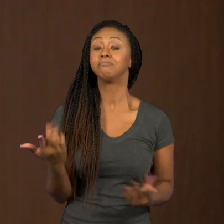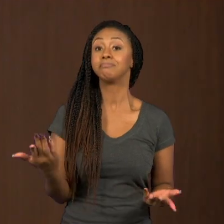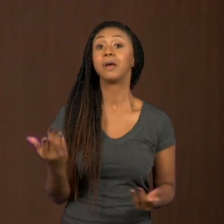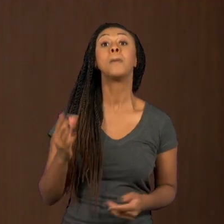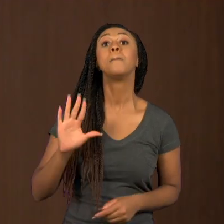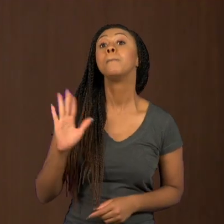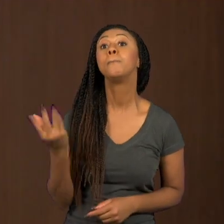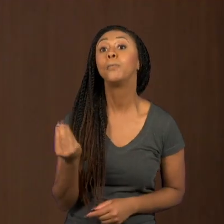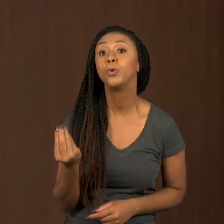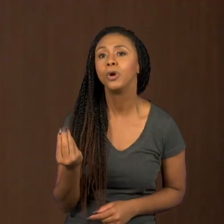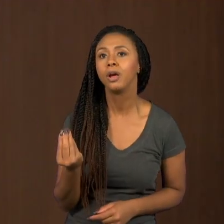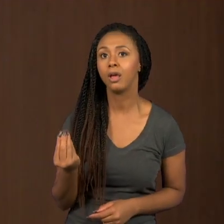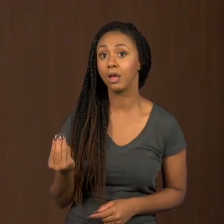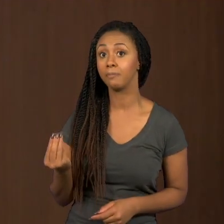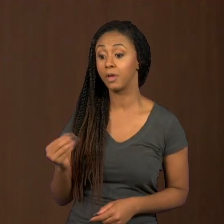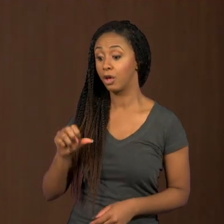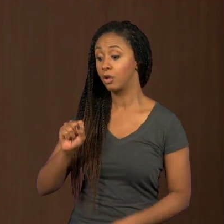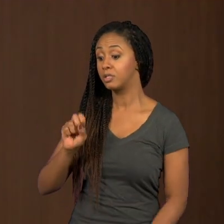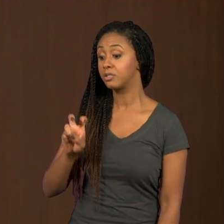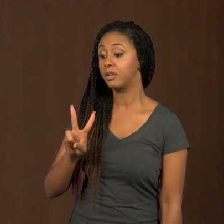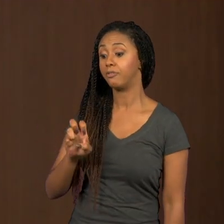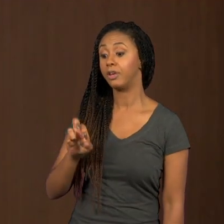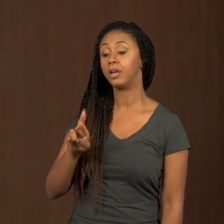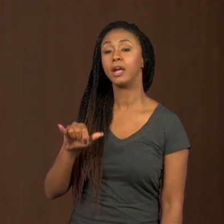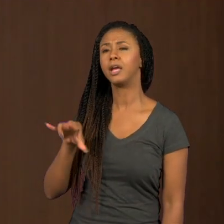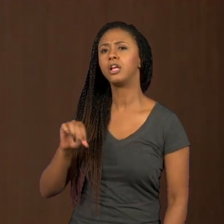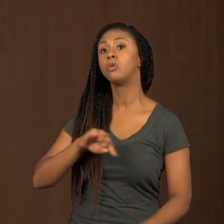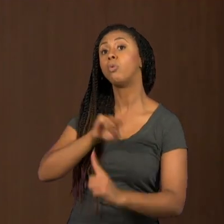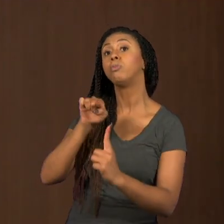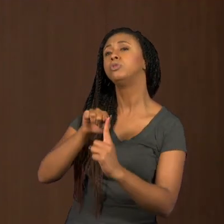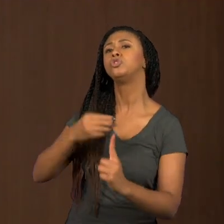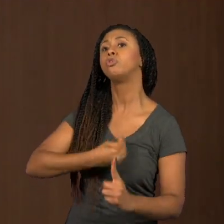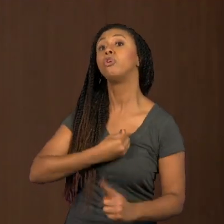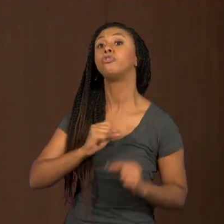MORTE, ELE PRETENDE ENCONTRAR A VIDA. COMO ASSIM?